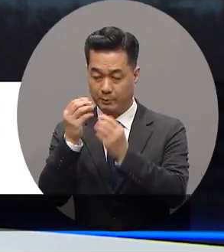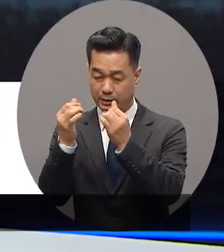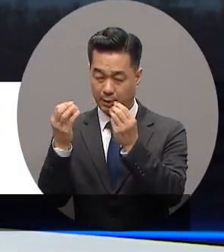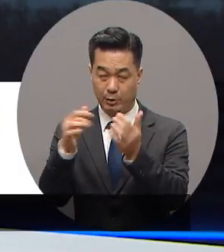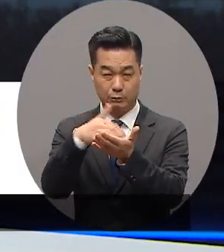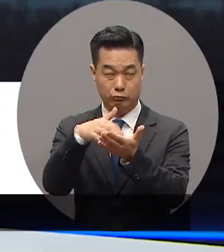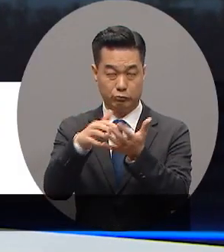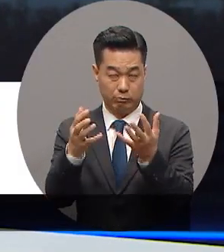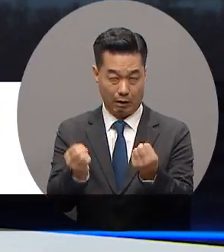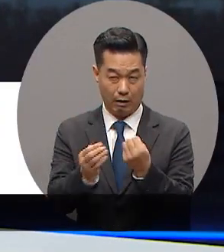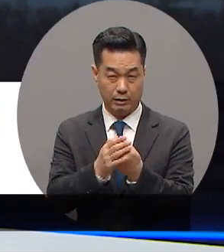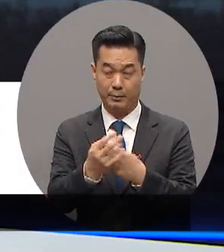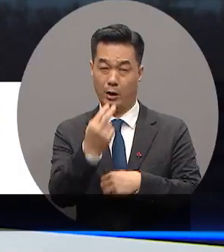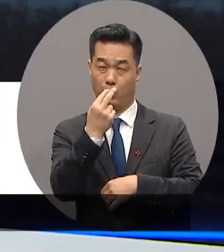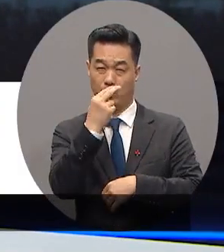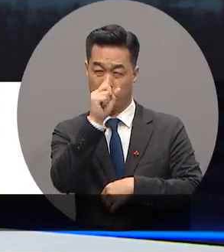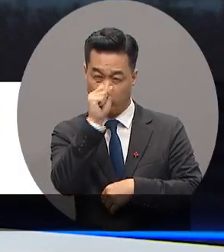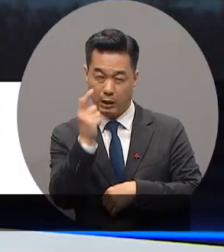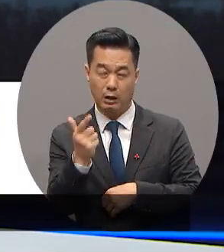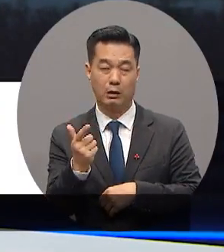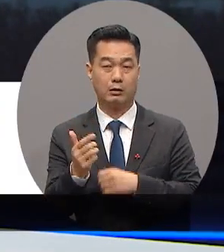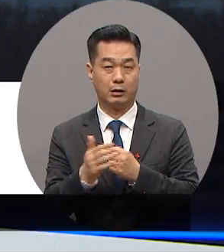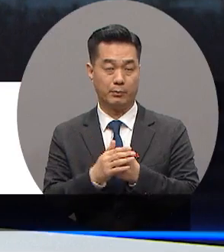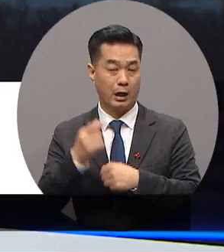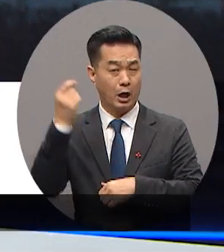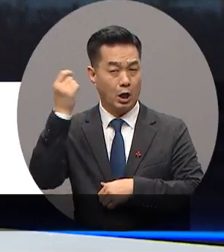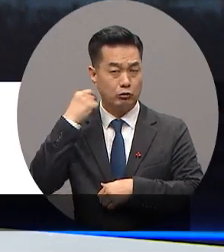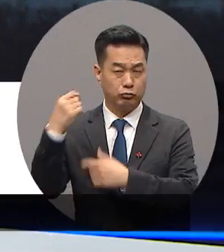(앵커) 오늘은 미세먼지 농도가 높아서 대기가 탁하겠습니다.